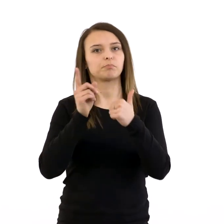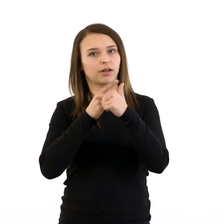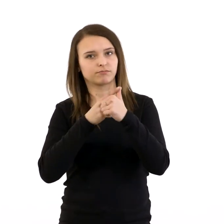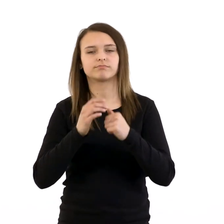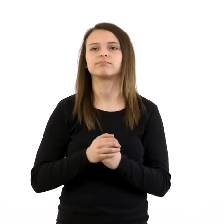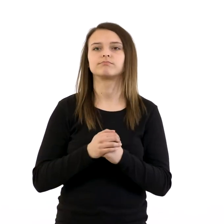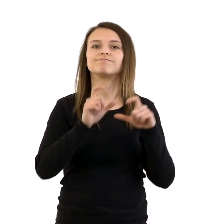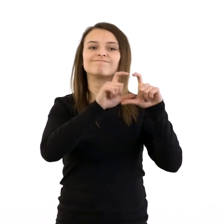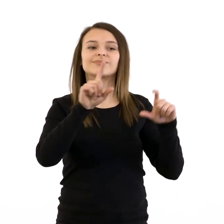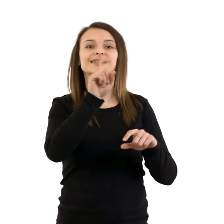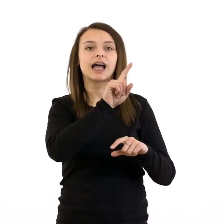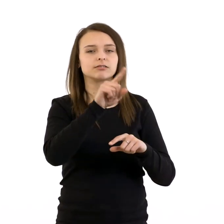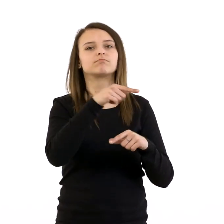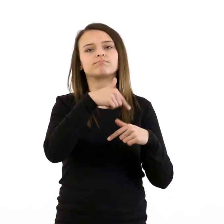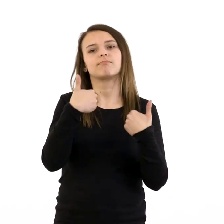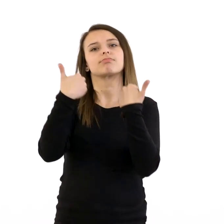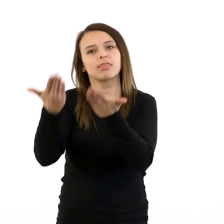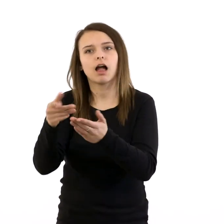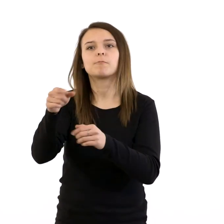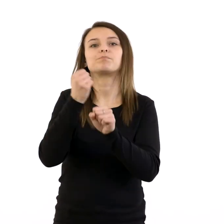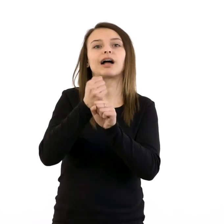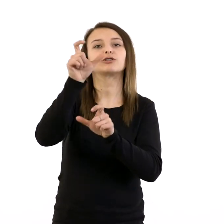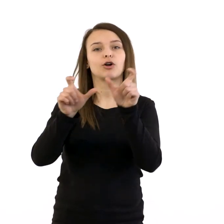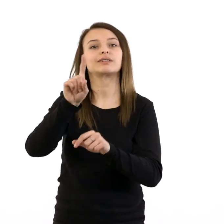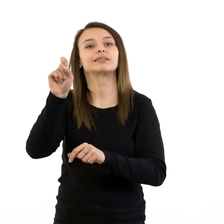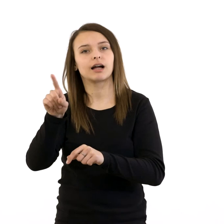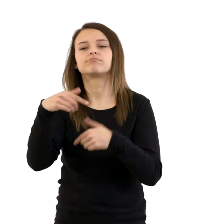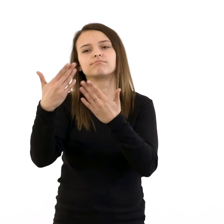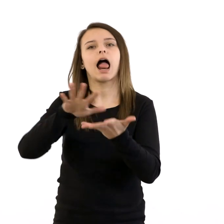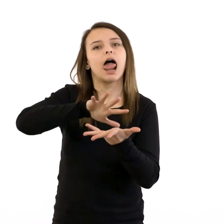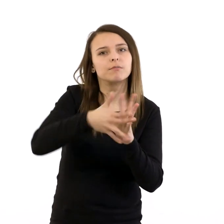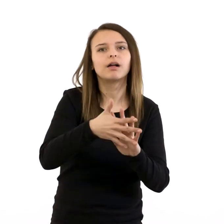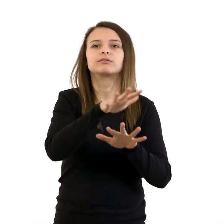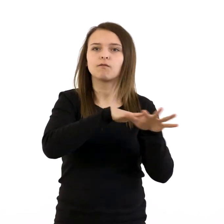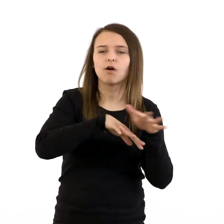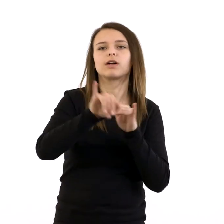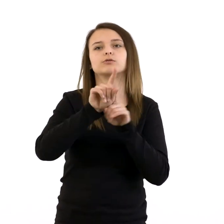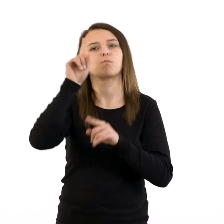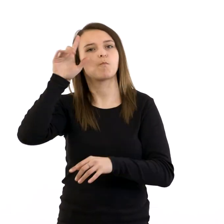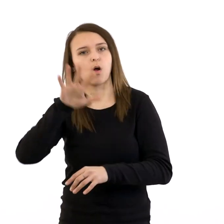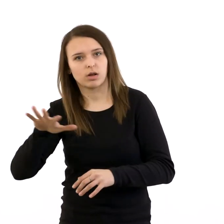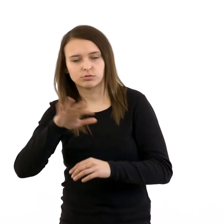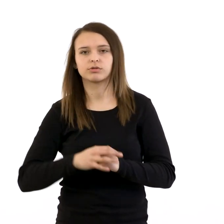1. Zapewnienie rehabilitacji zawodowej i społecznej dla pracowników ZAZ.